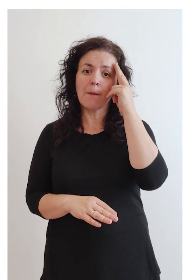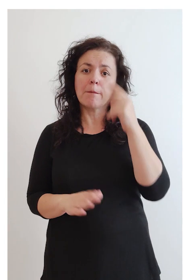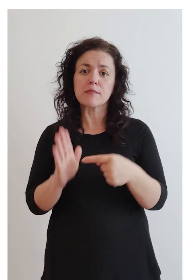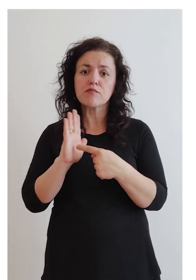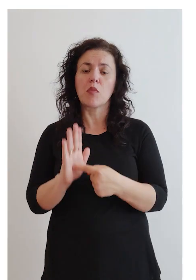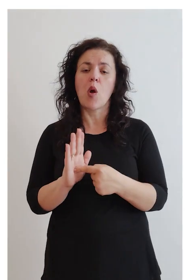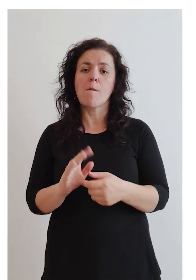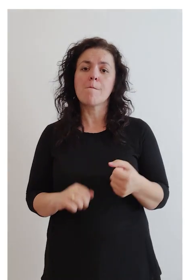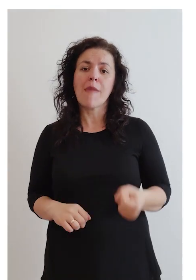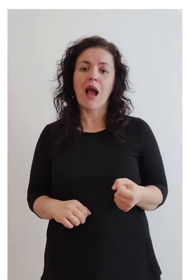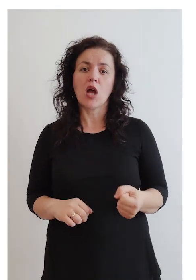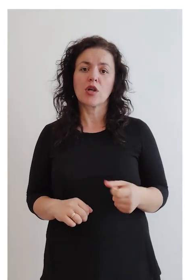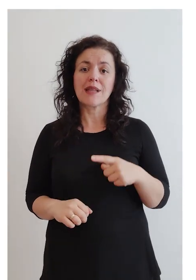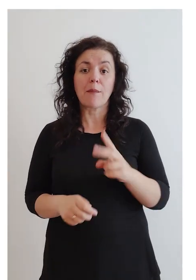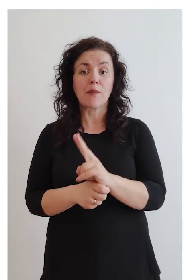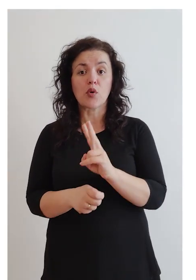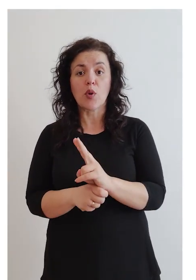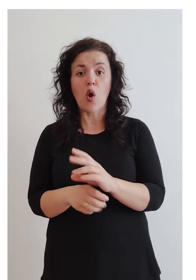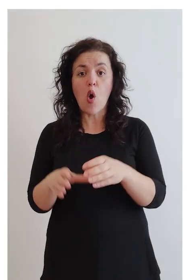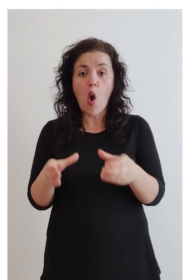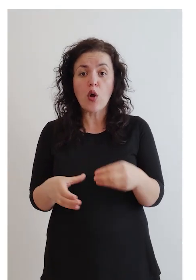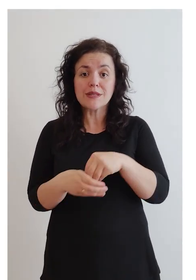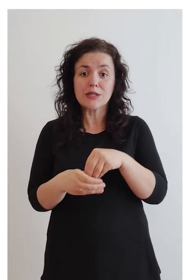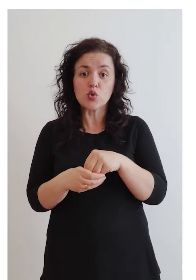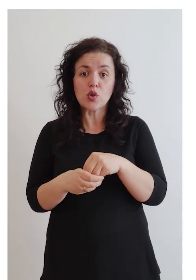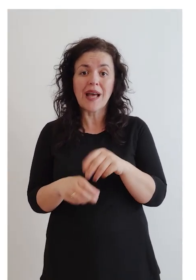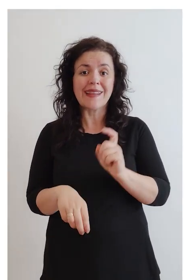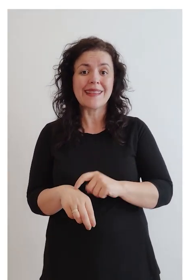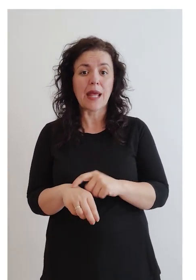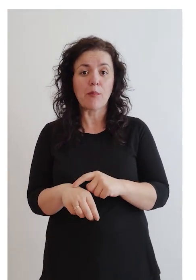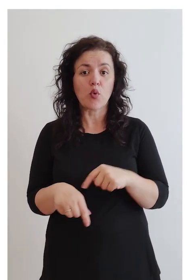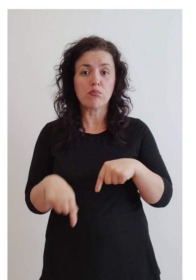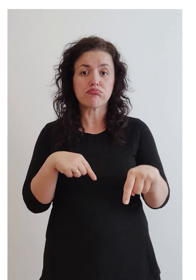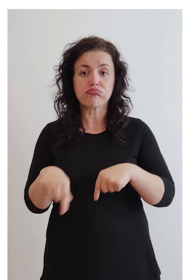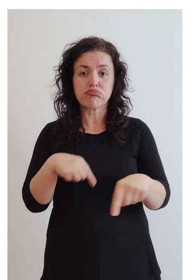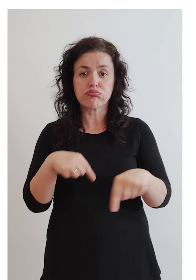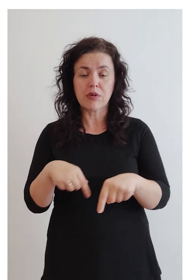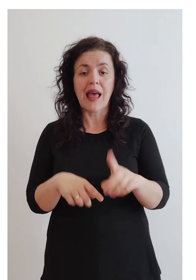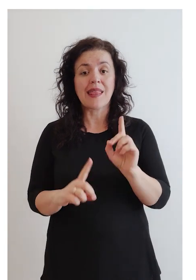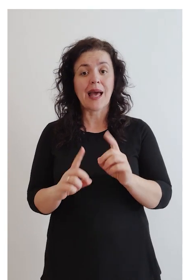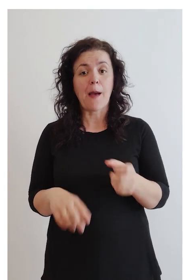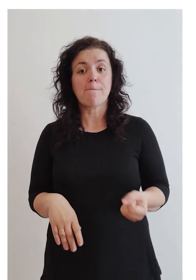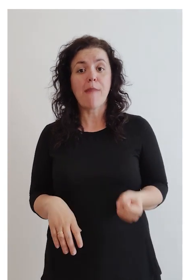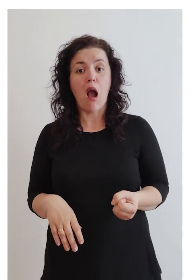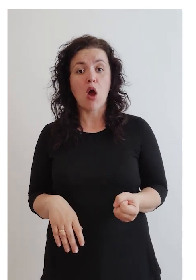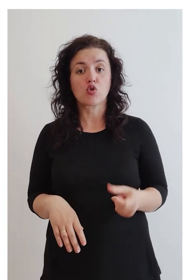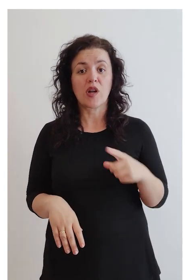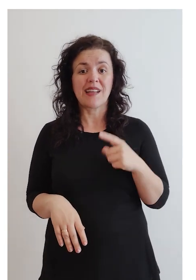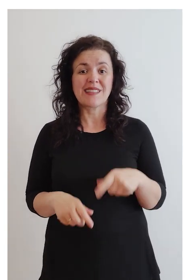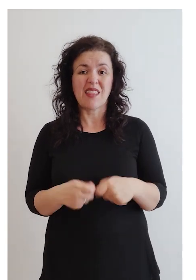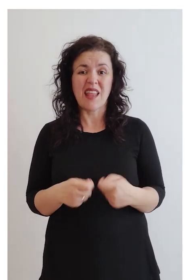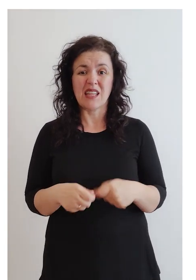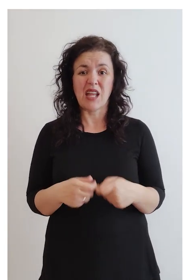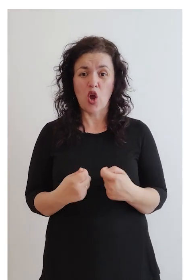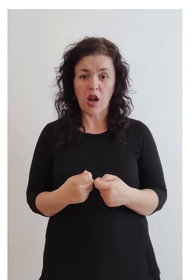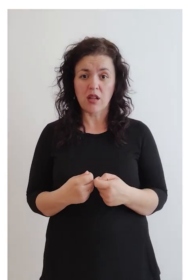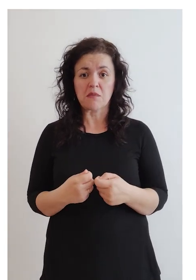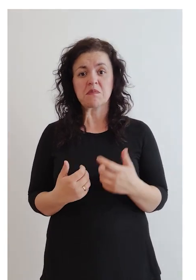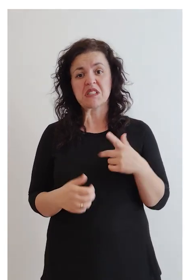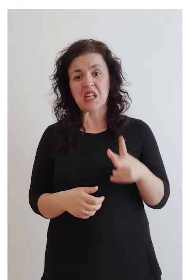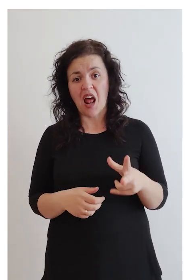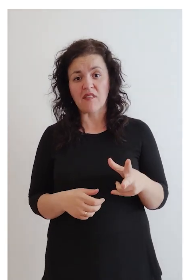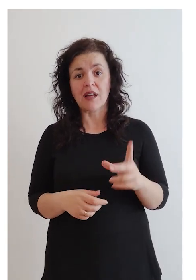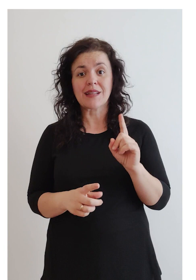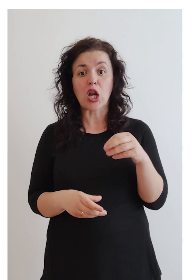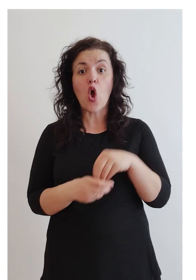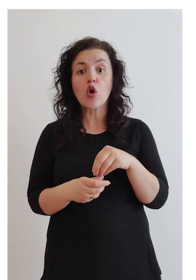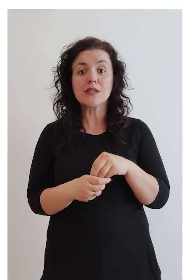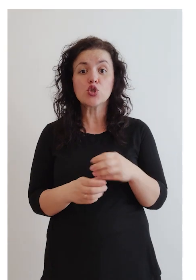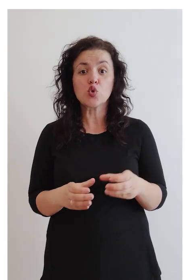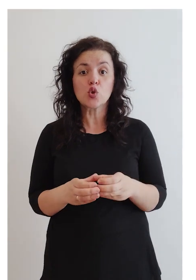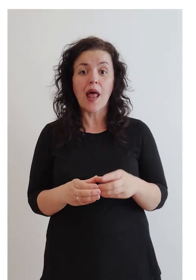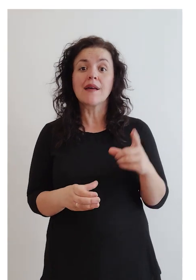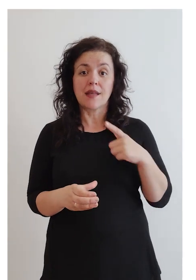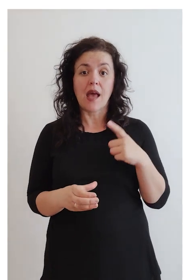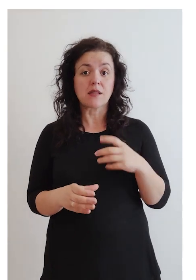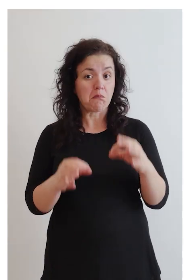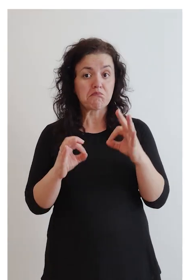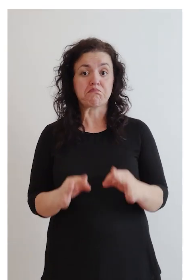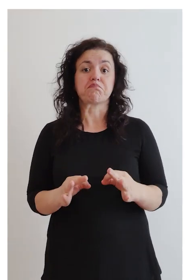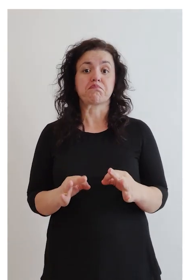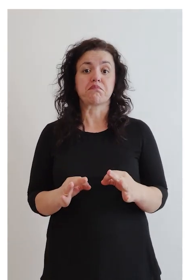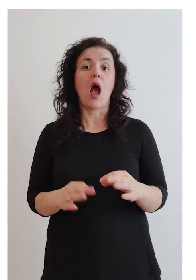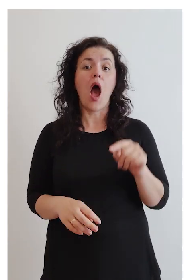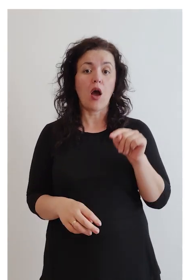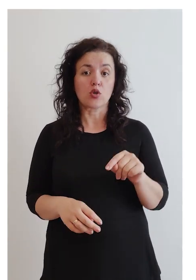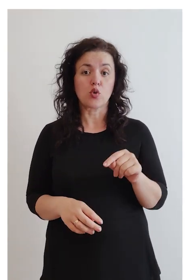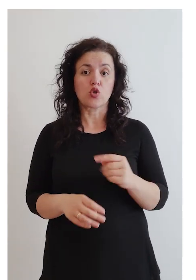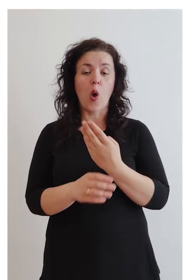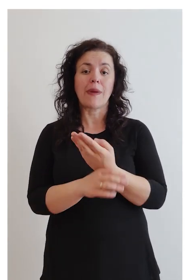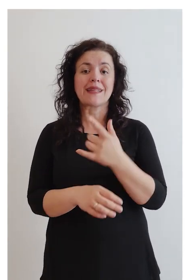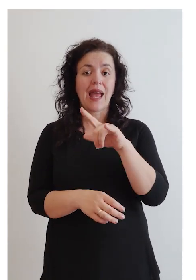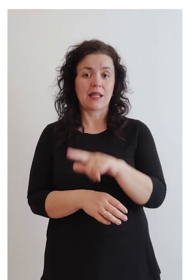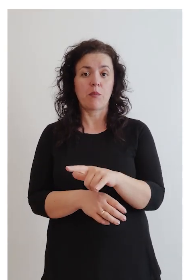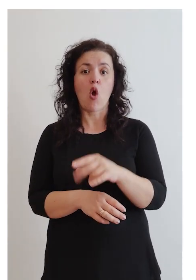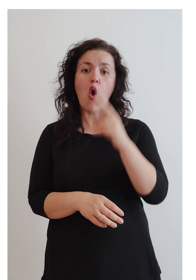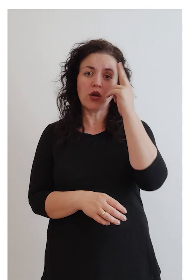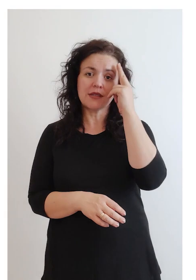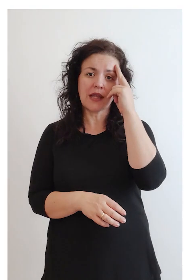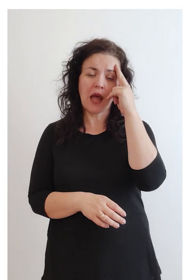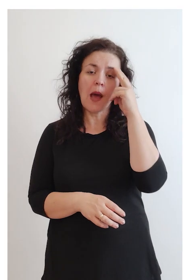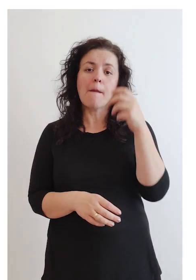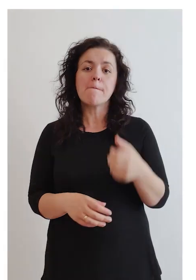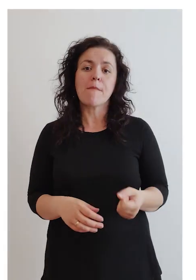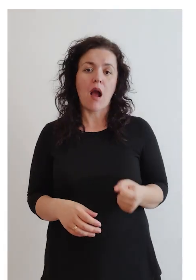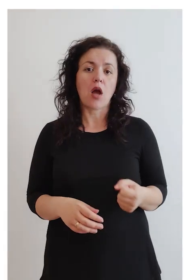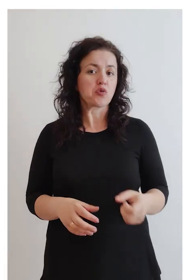Dacă bagajul este deteriorat chiar și grav, dar conținutul este nevătămat, atunci companiile aeriene consideră că bagajul și-a îndeplinit scopul și nu vor despăgubi proprietarii